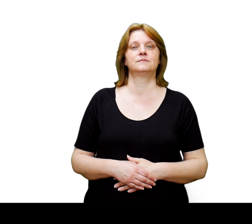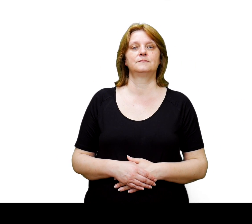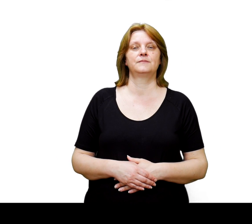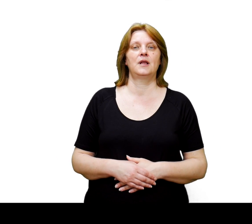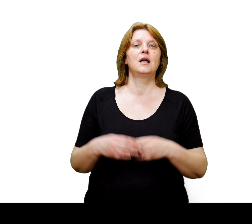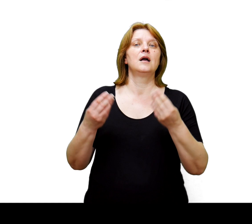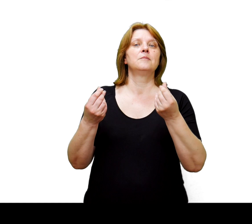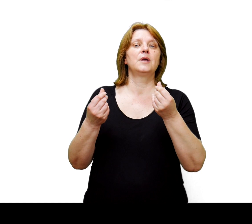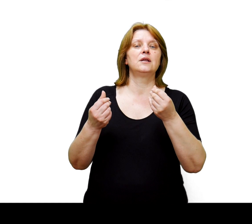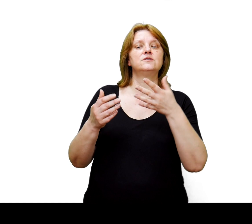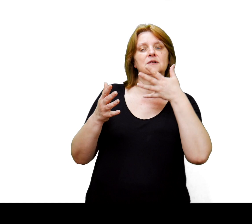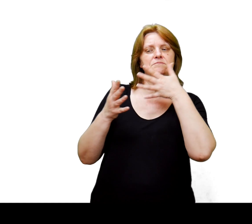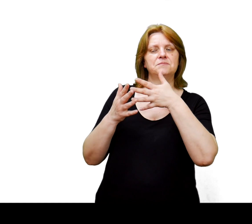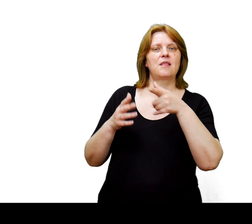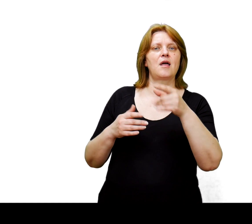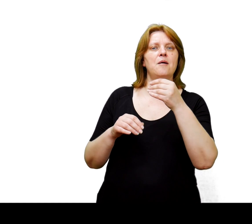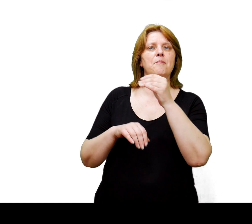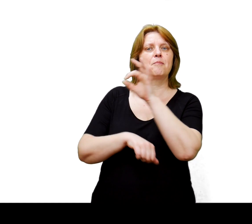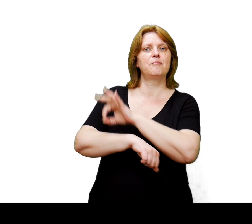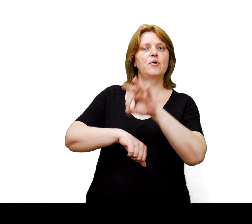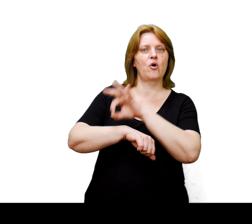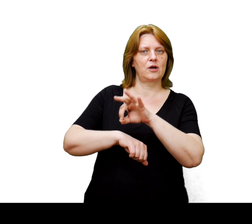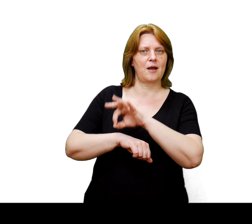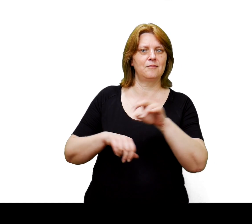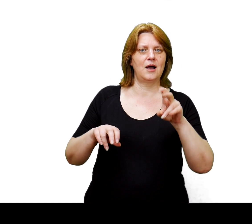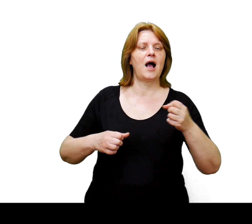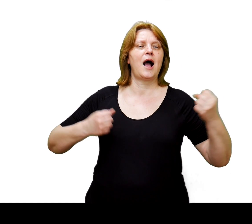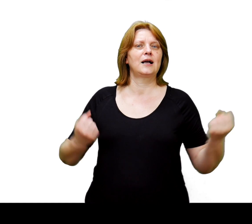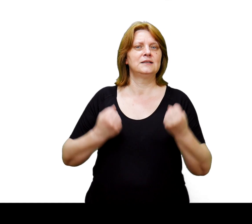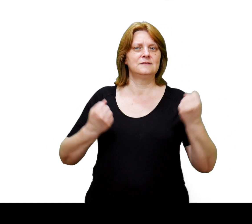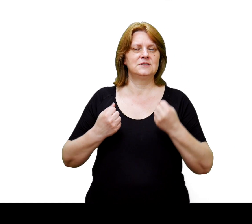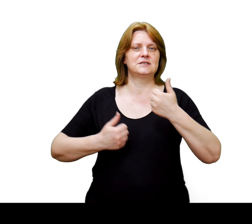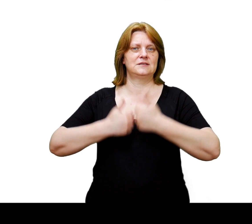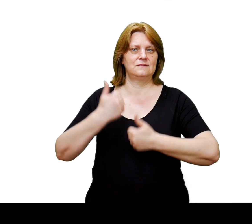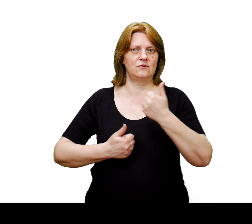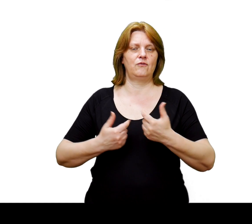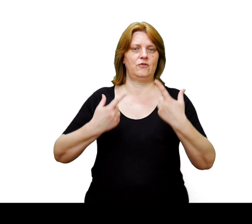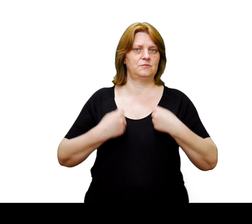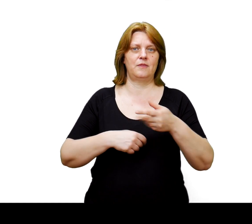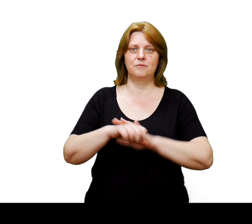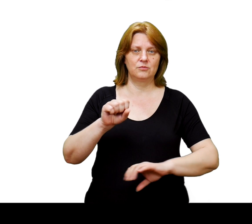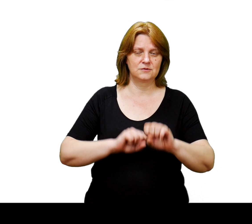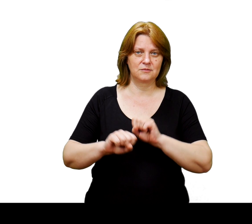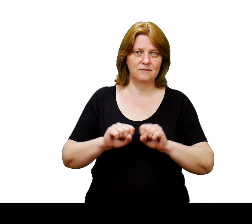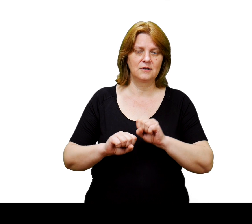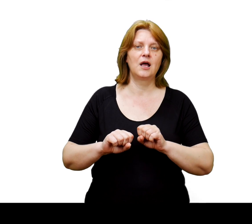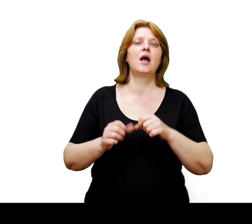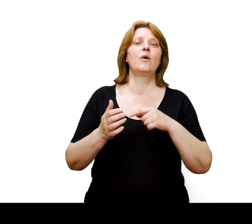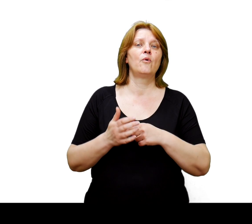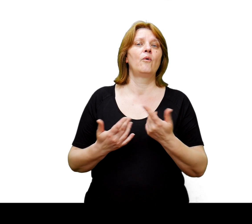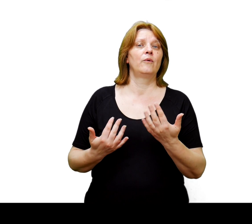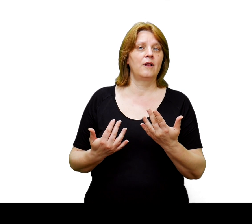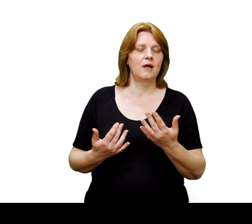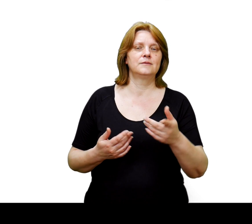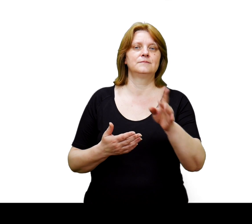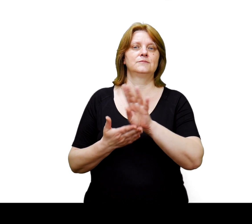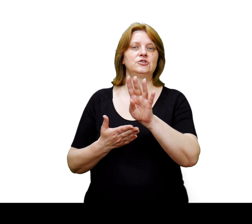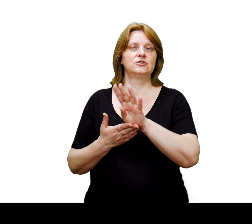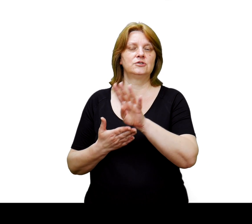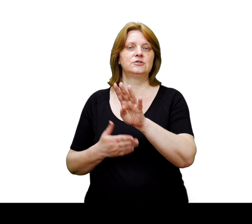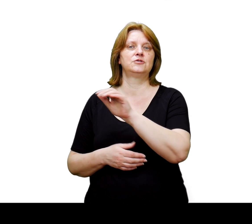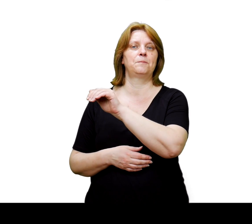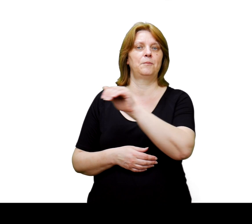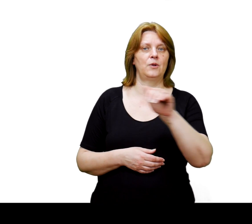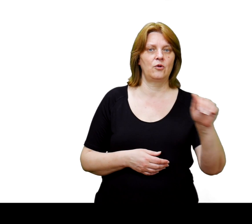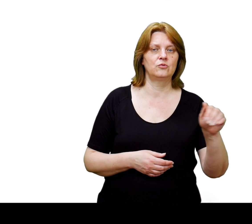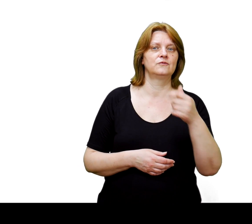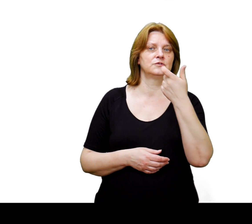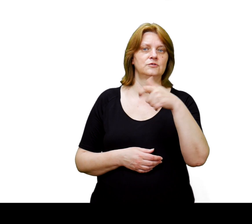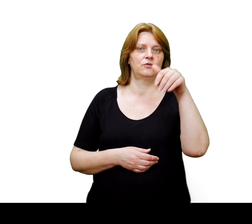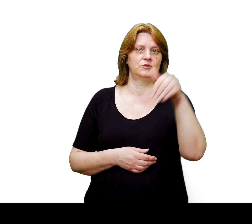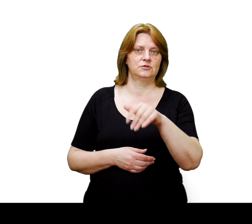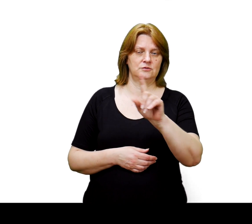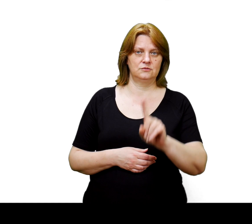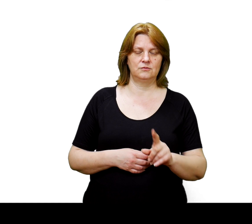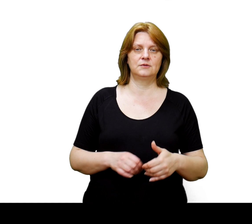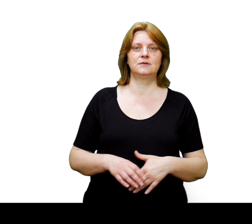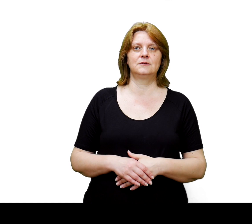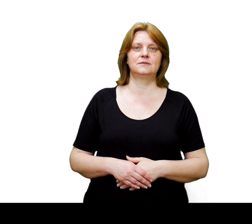Kwota przewidziana na ten program aktywizujący zawodowo osoby z niepełnosprawnościami to 14,1 mln zł.